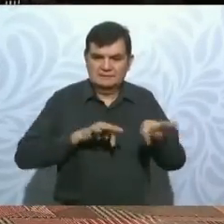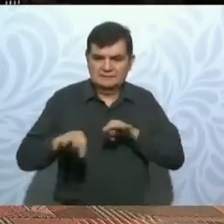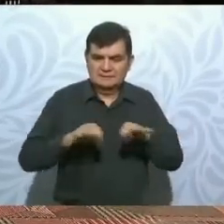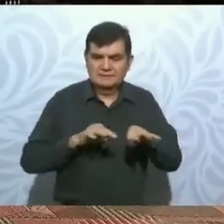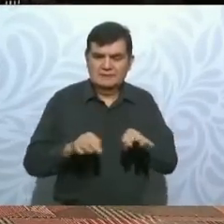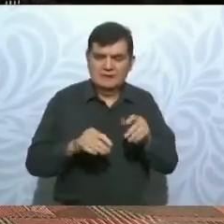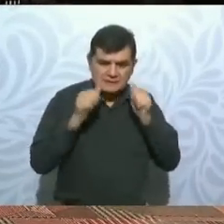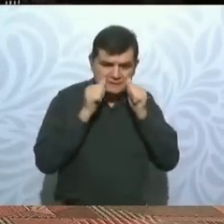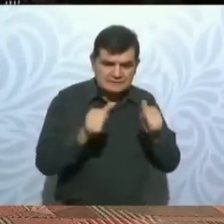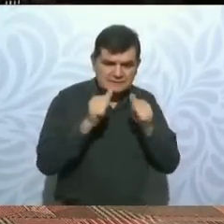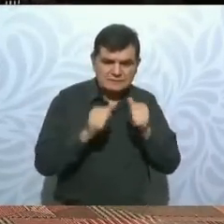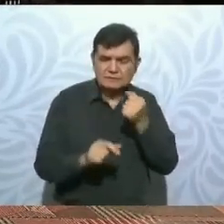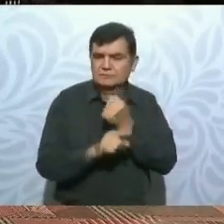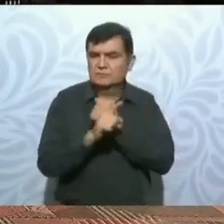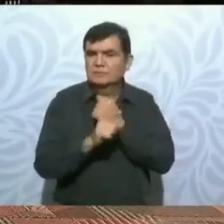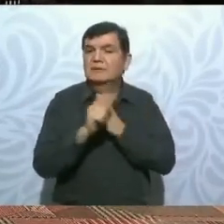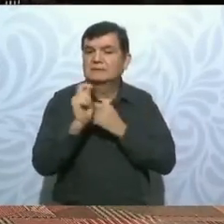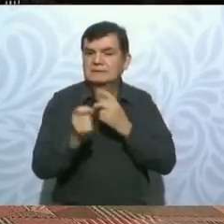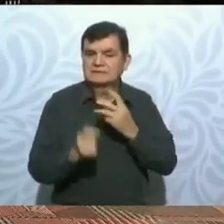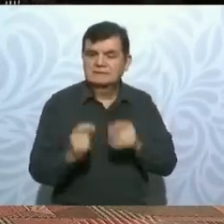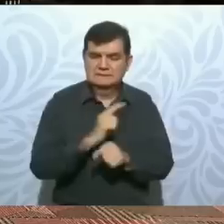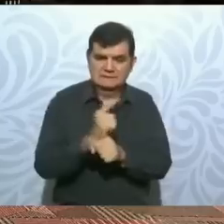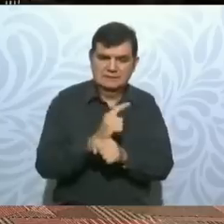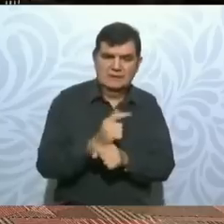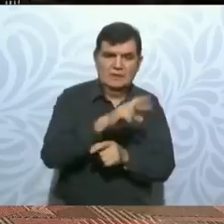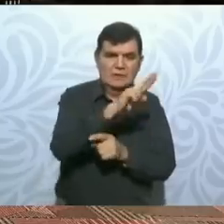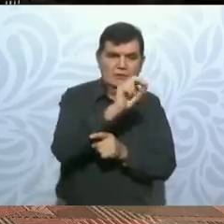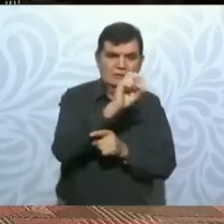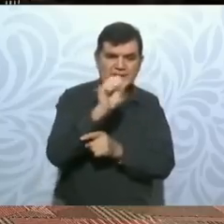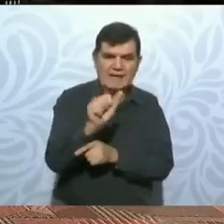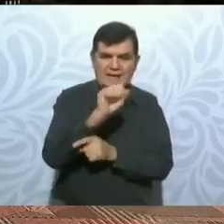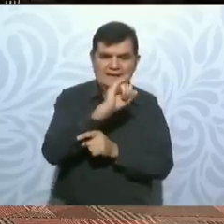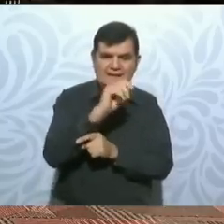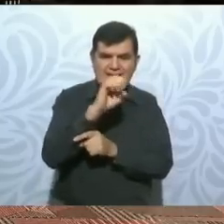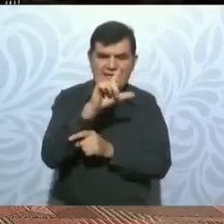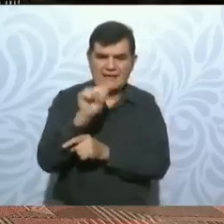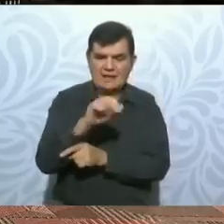a las causas por parte de la licenciada rosela Rodríguez Velázquez secretaria de